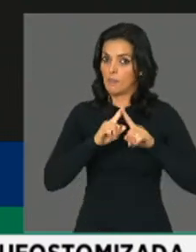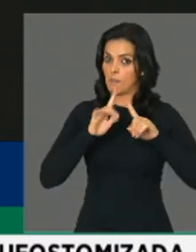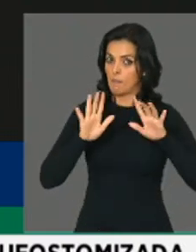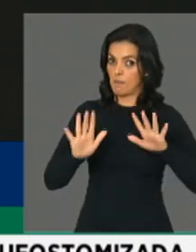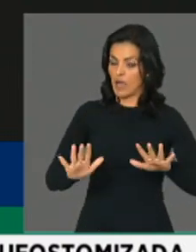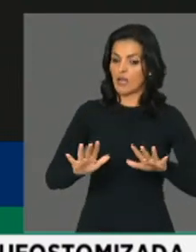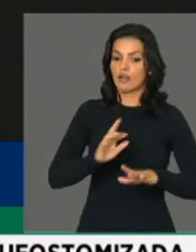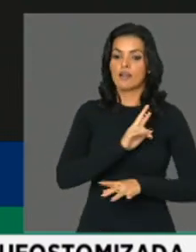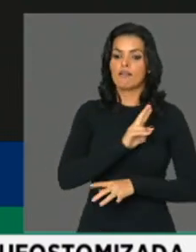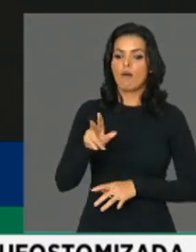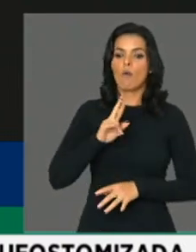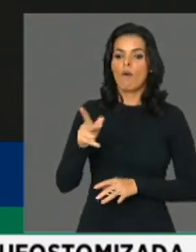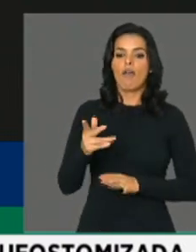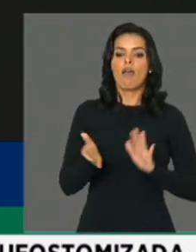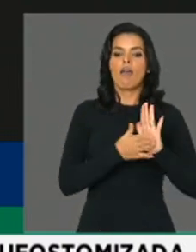UM DIA NACIONAL DO CÂNCER, DA AIDS... DE TODAS AS DOENÇAS